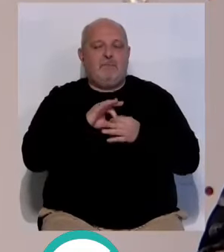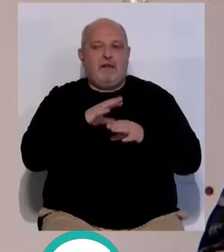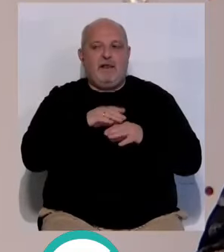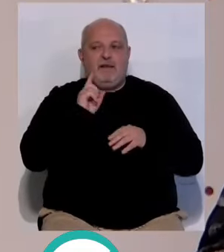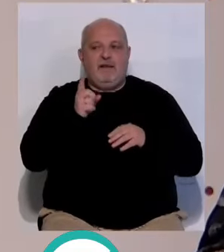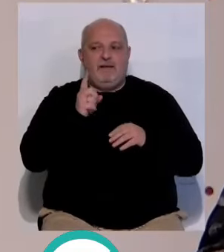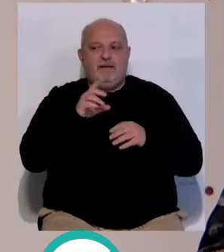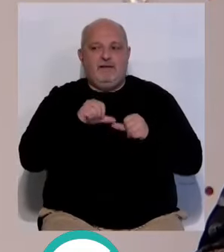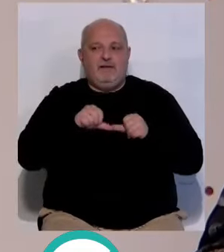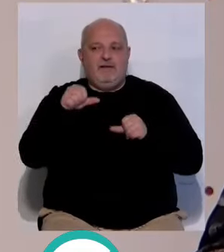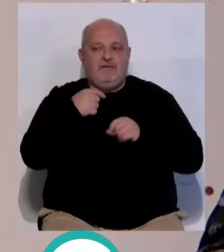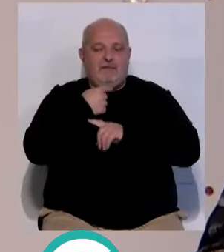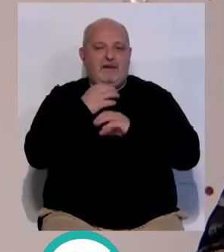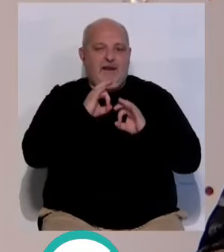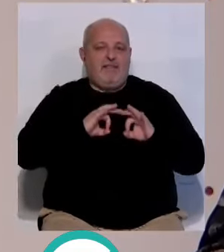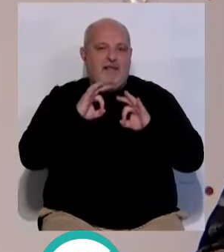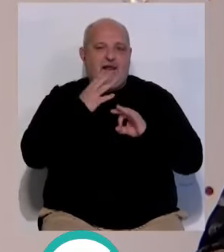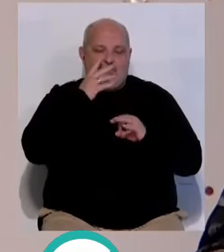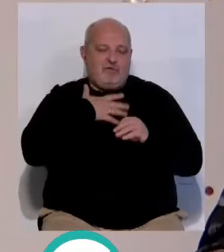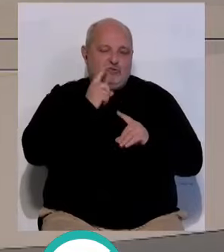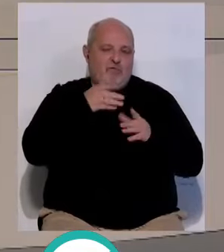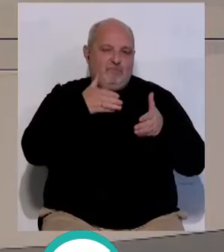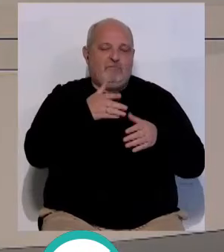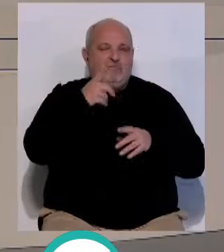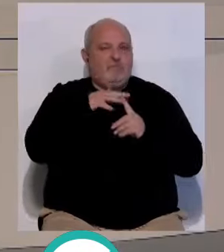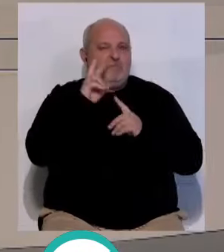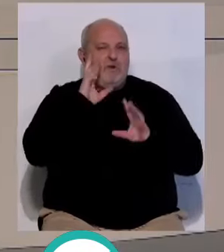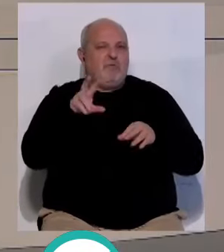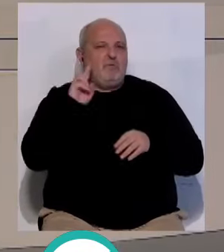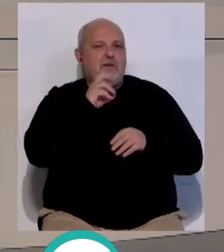sin ninguna obligación carnavalesca de momento Cómo ves la situación actual del equipo antes de